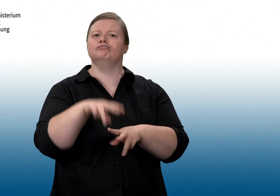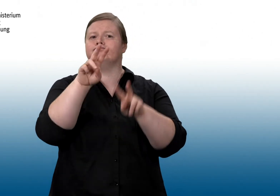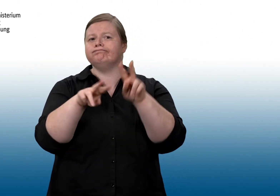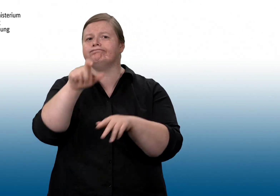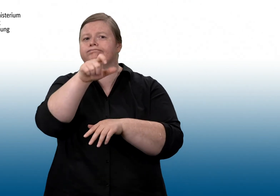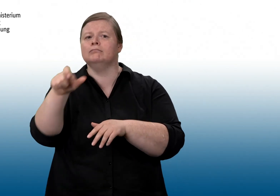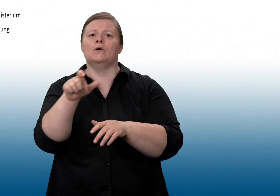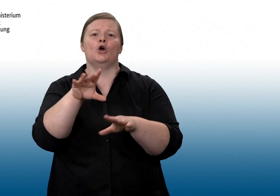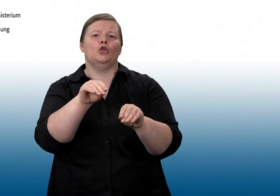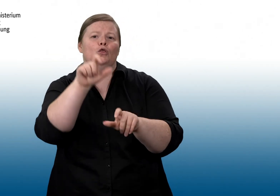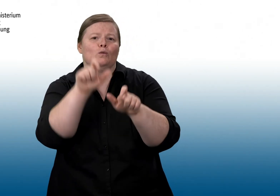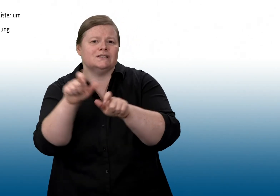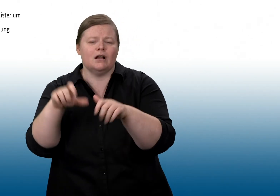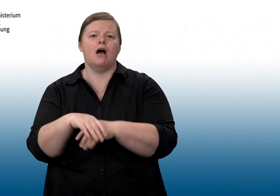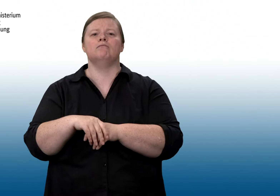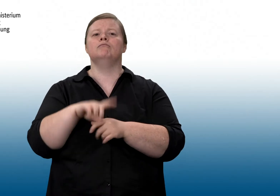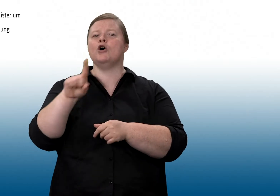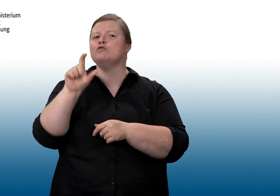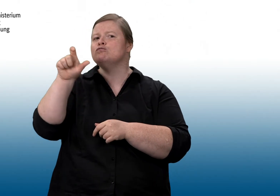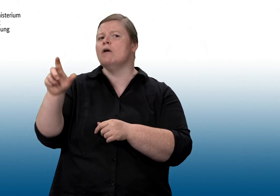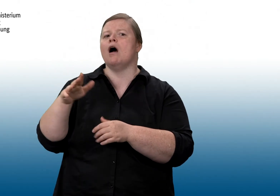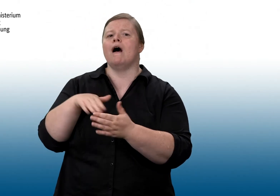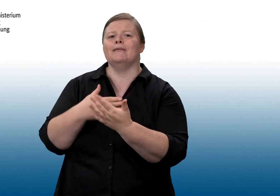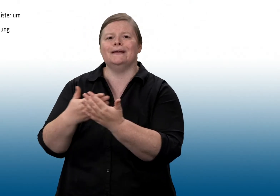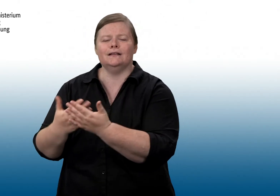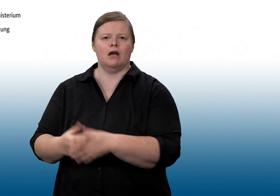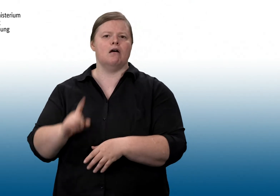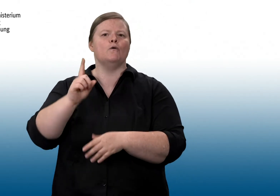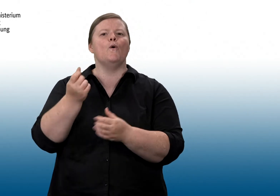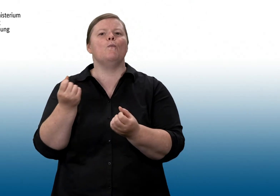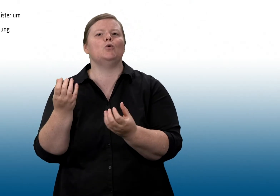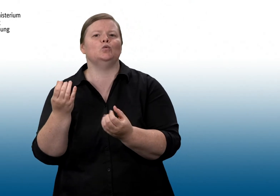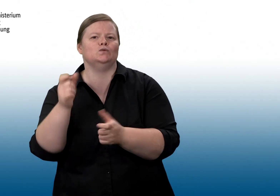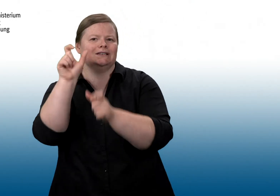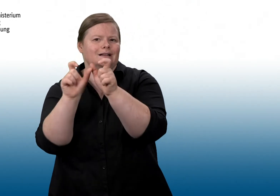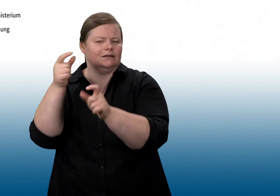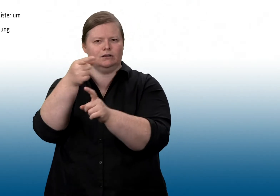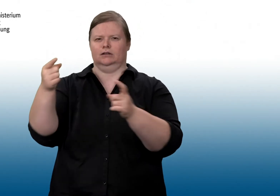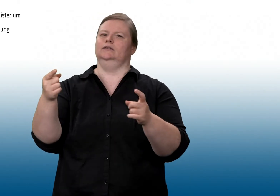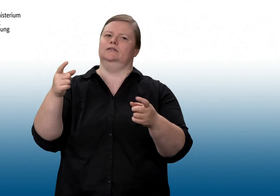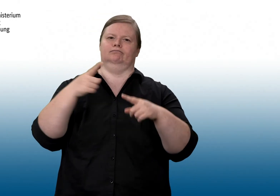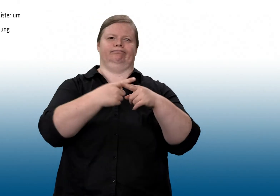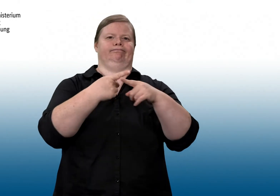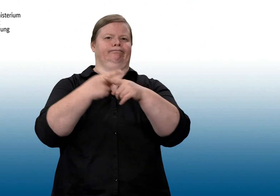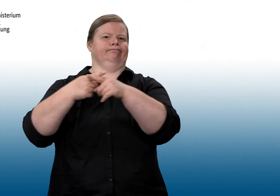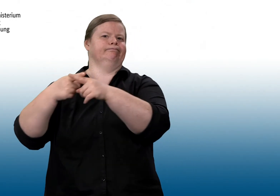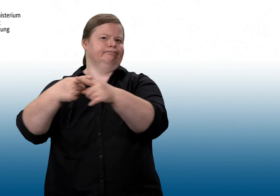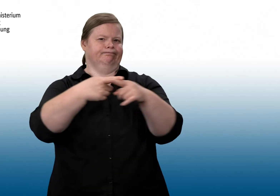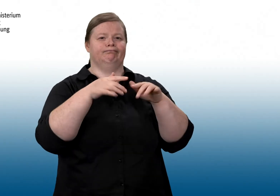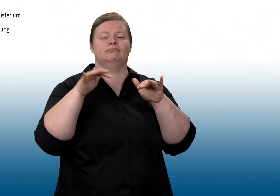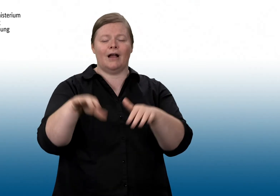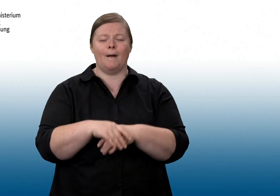zwischen Nutzerinnen und Nutzern, Anbietern und Produzenten.